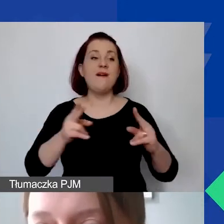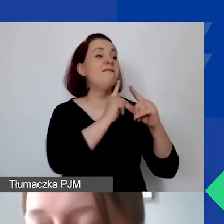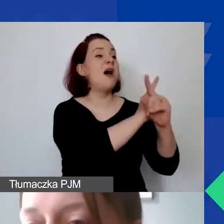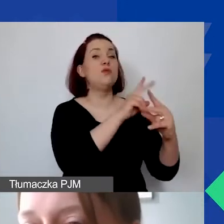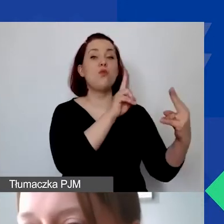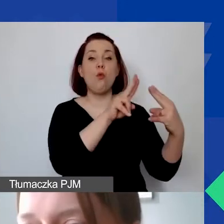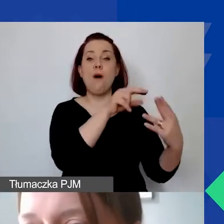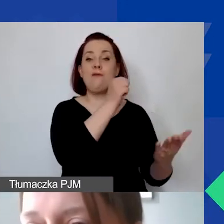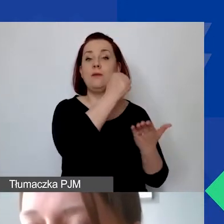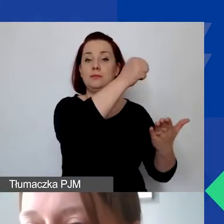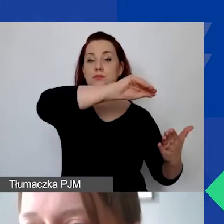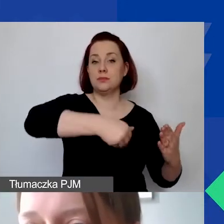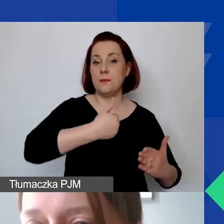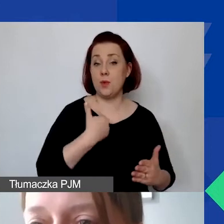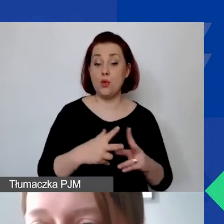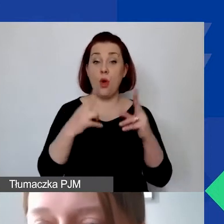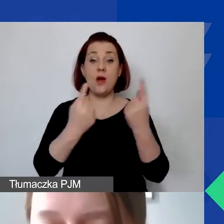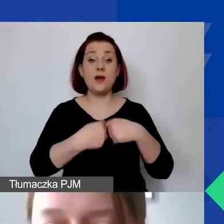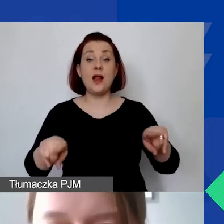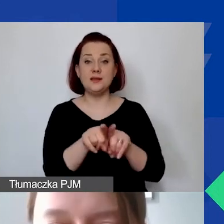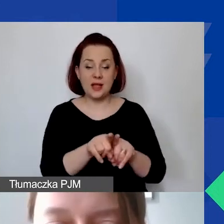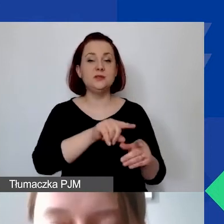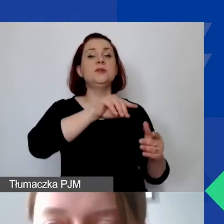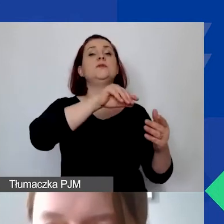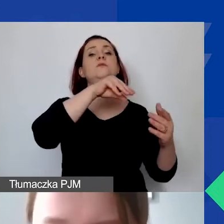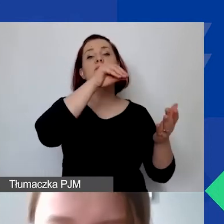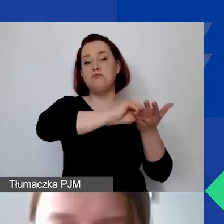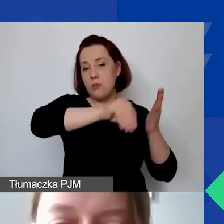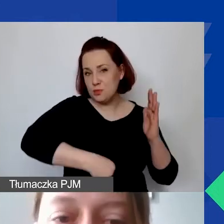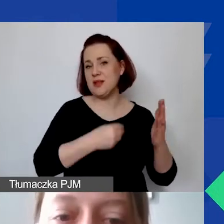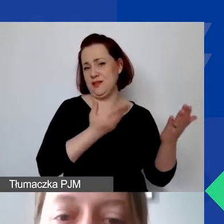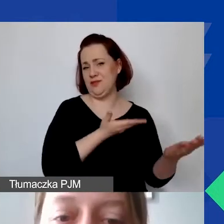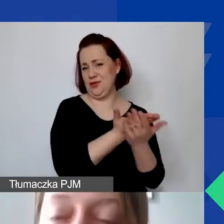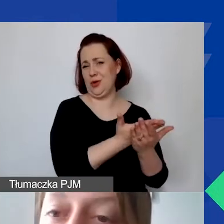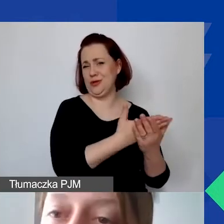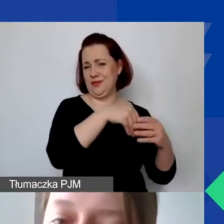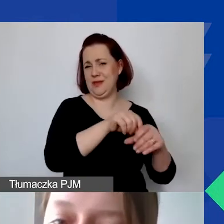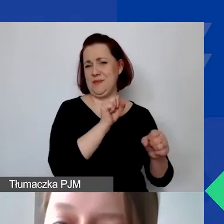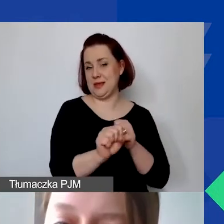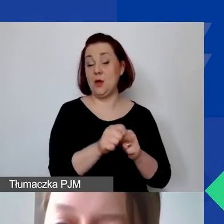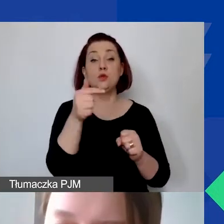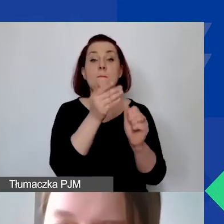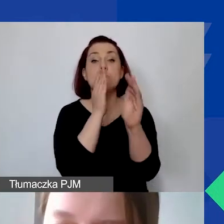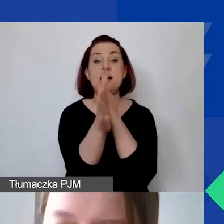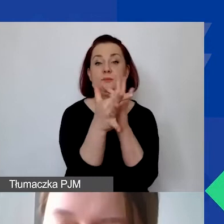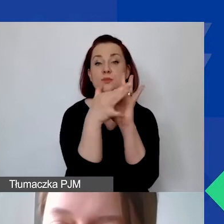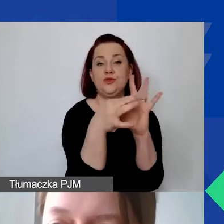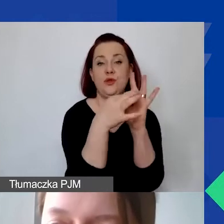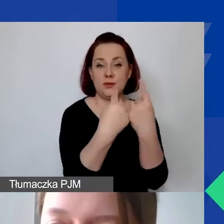Państwo definiują okres realizacji w ramach wniosku. Muszą mieć bezpośredni związek z realizowanym projektem,